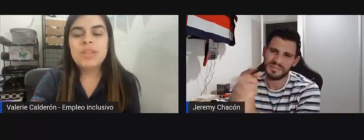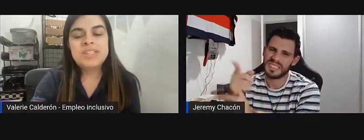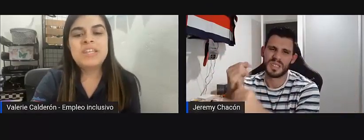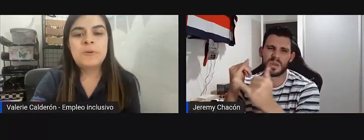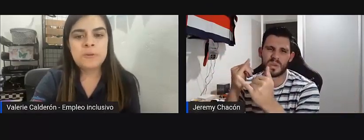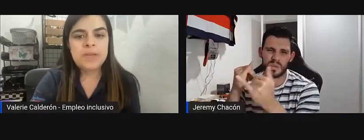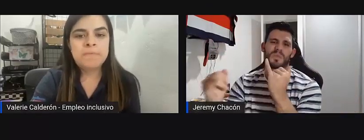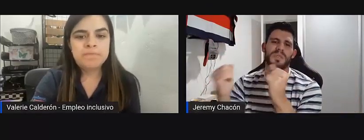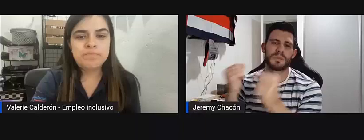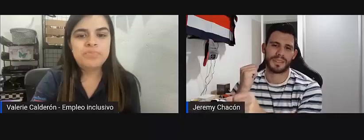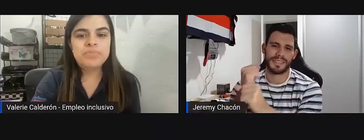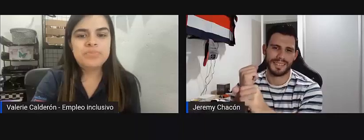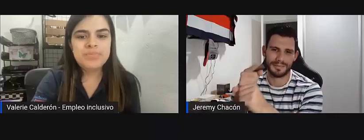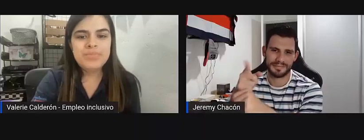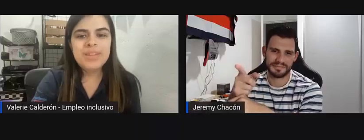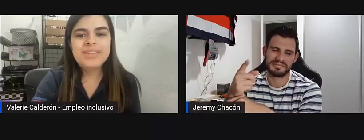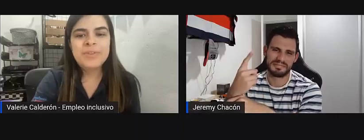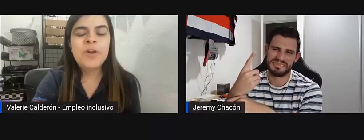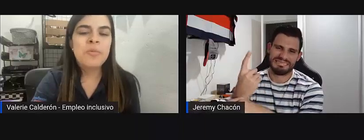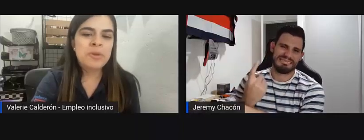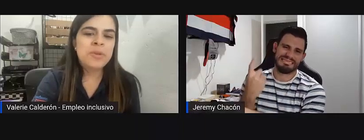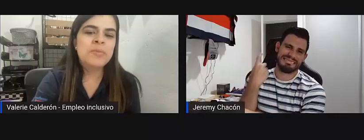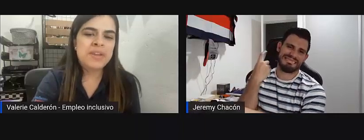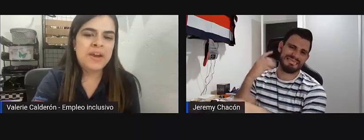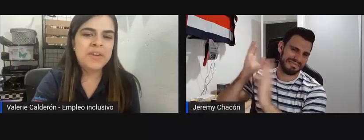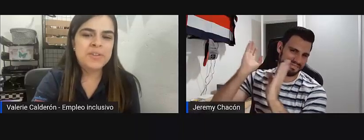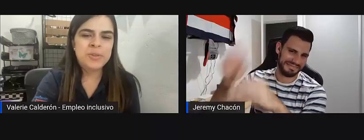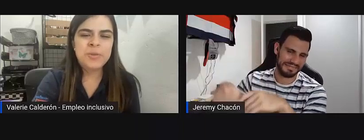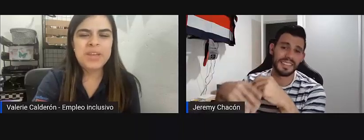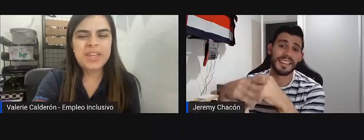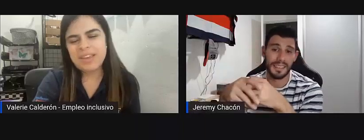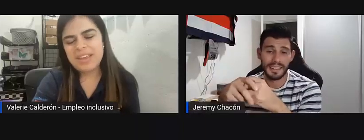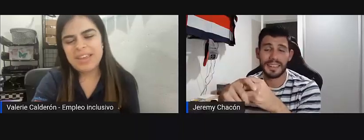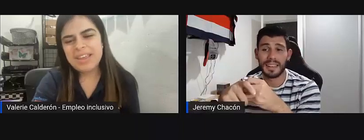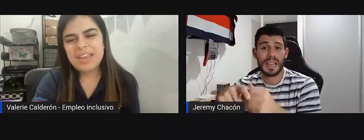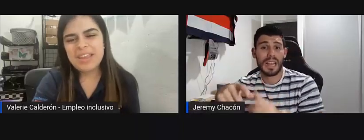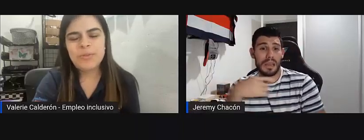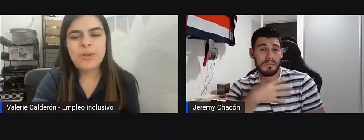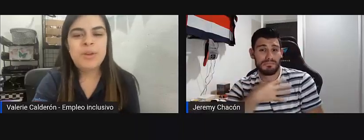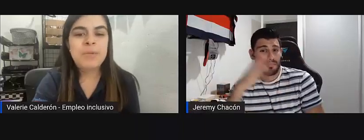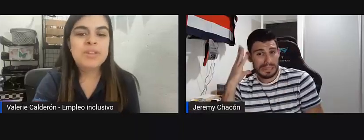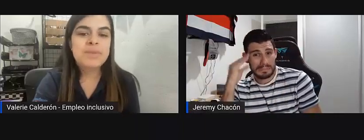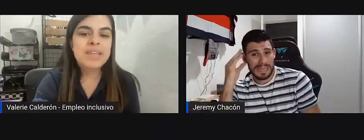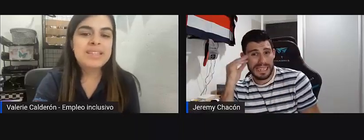decidí cortar Ese fue como el último trabajo que yo tuve que que no fue como la mejor experiencia